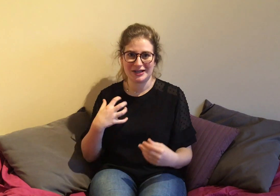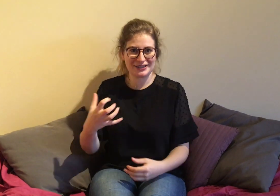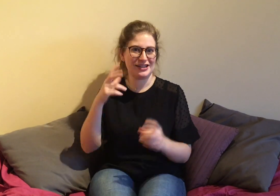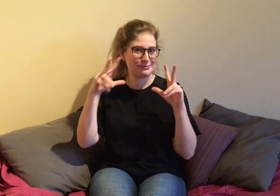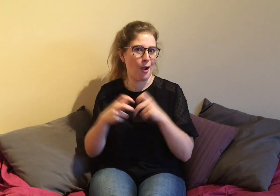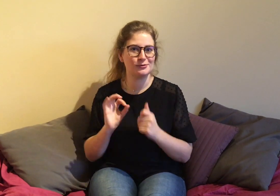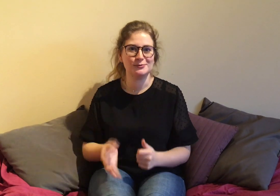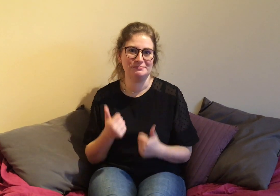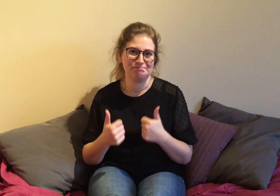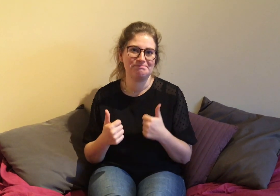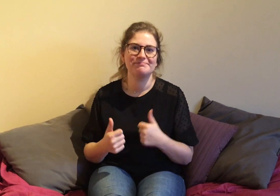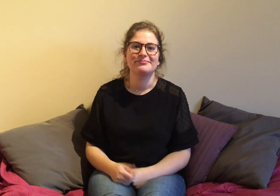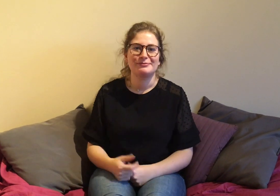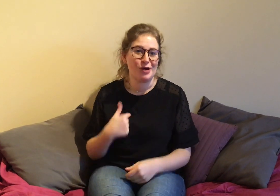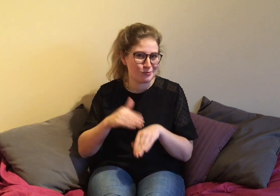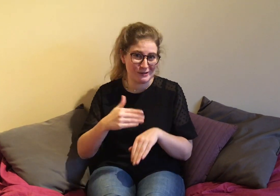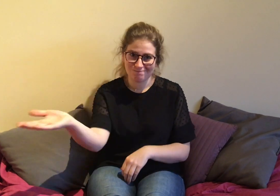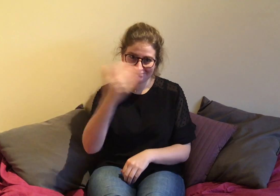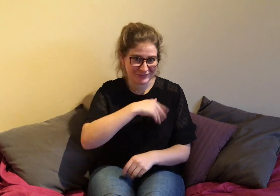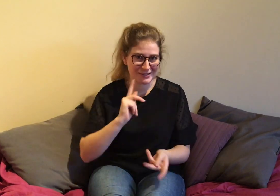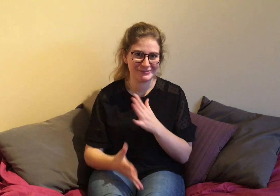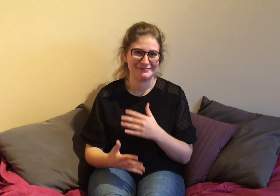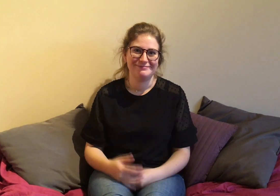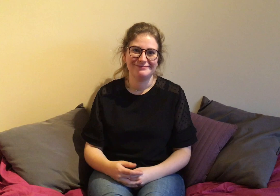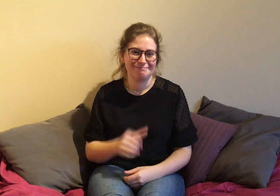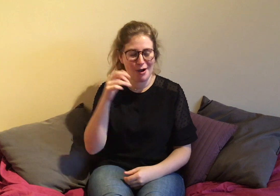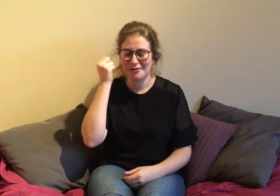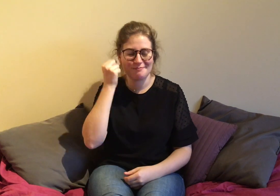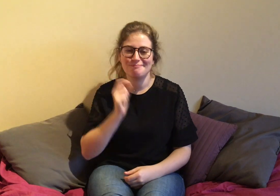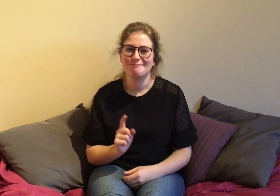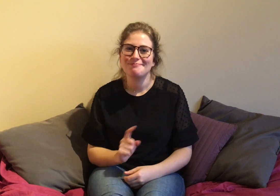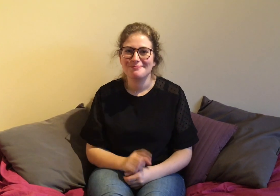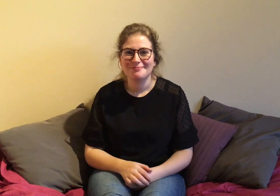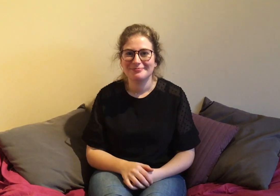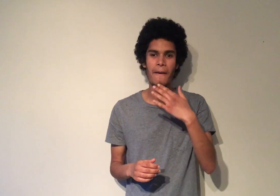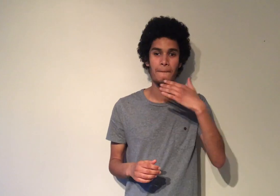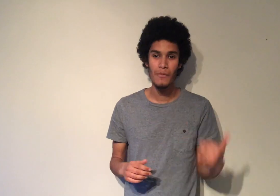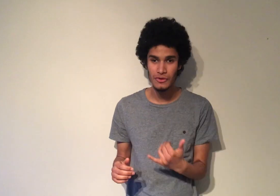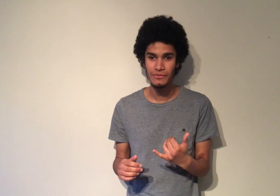Alors oui, c'était une riche expérience et très positive je te conseille de foncer pour joindre le KAP Signes Tu ne le regretteras pas! Bonjour!